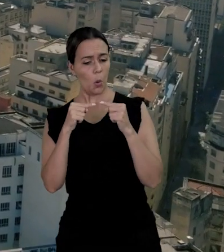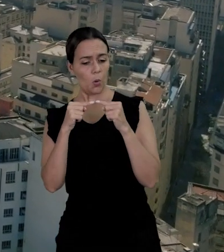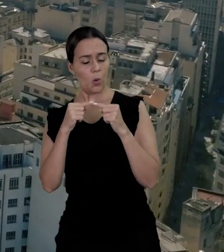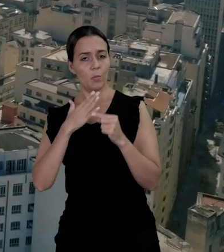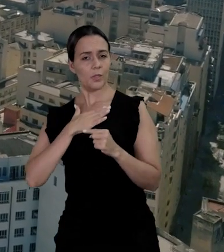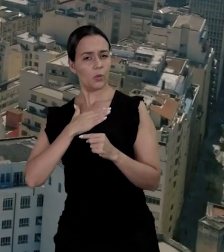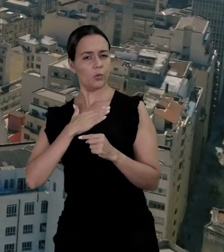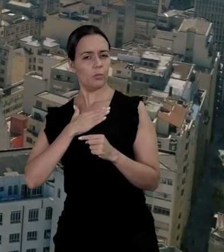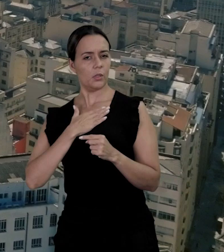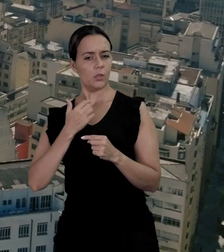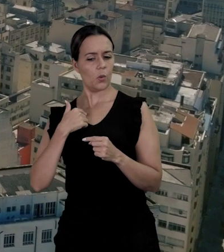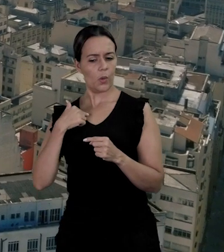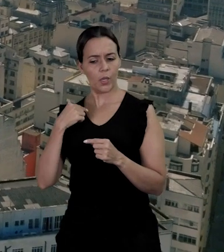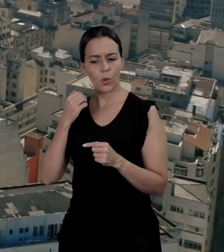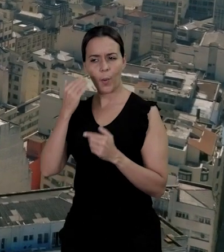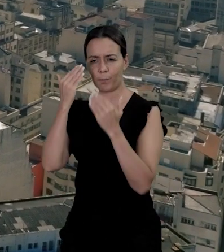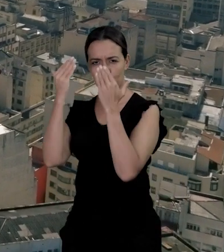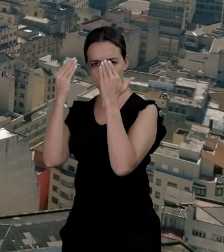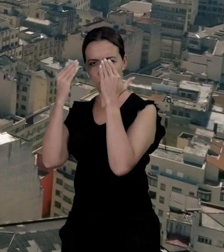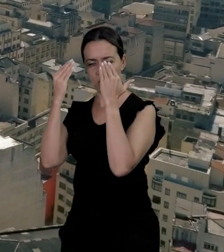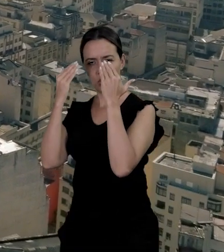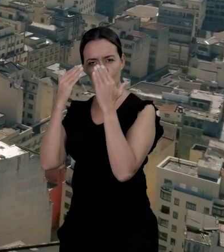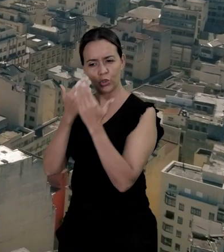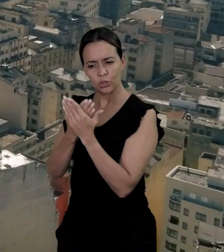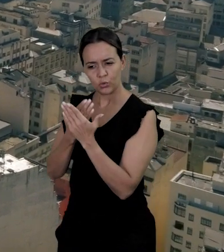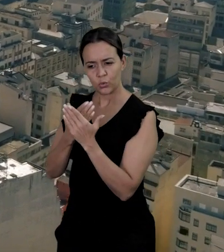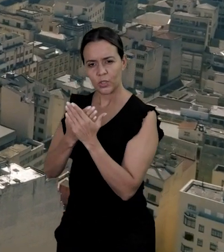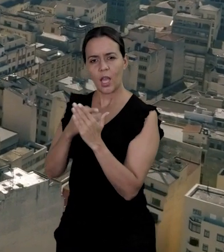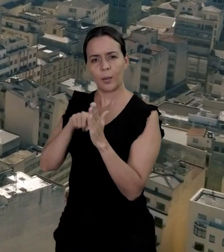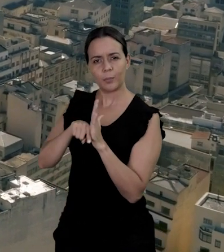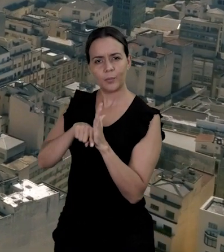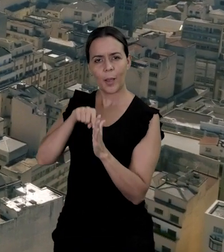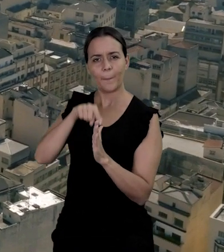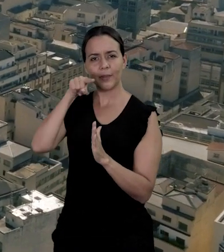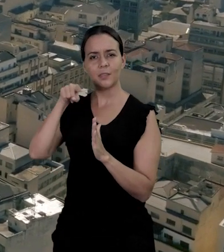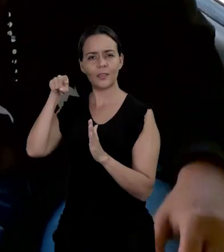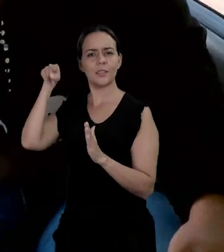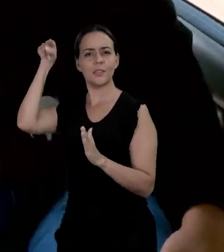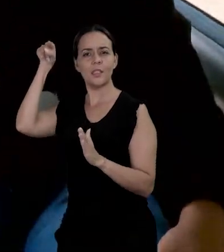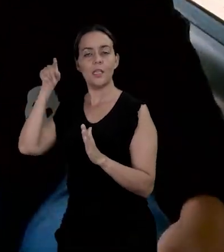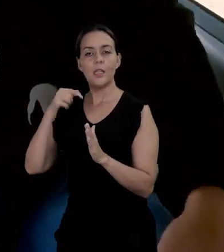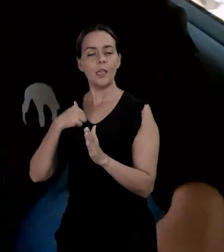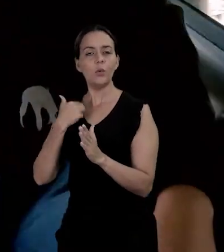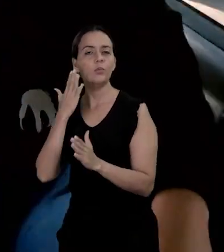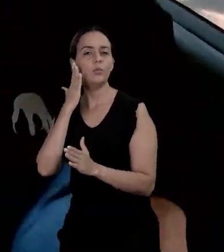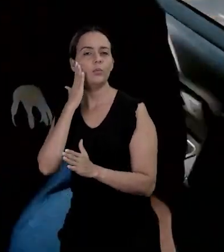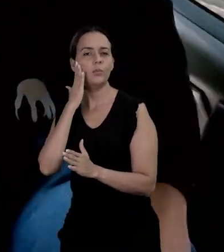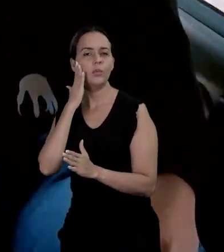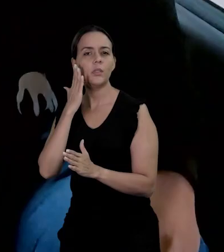que eu saí de uma ciência mais hard da psicologia e estatística, e eu sempre tive essa